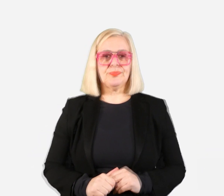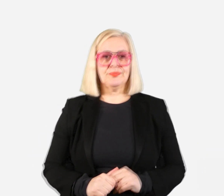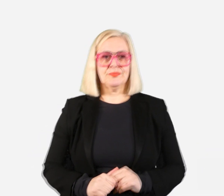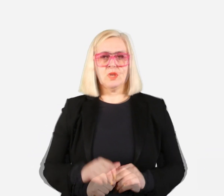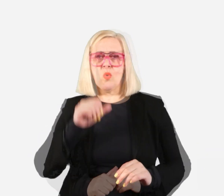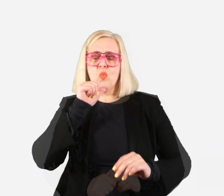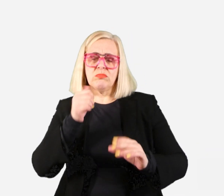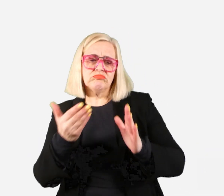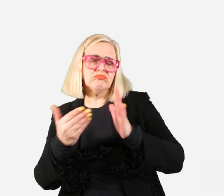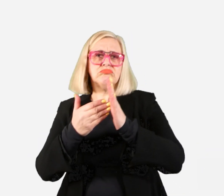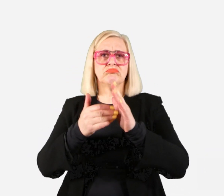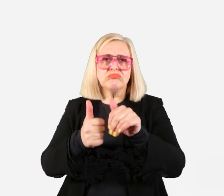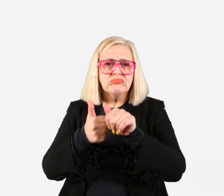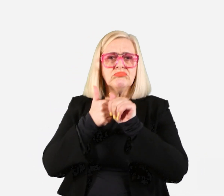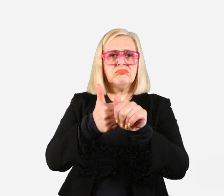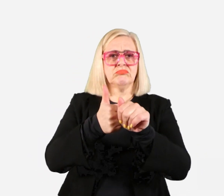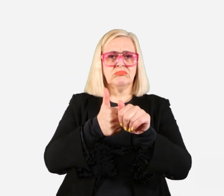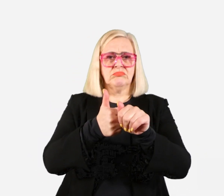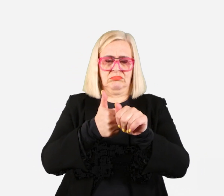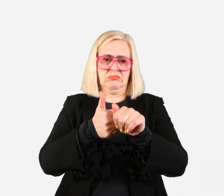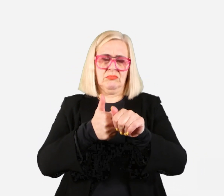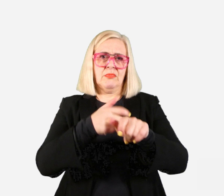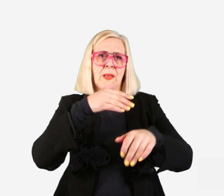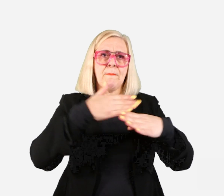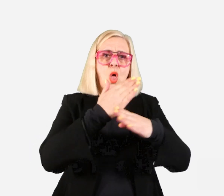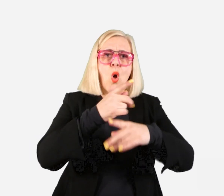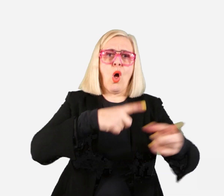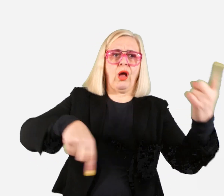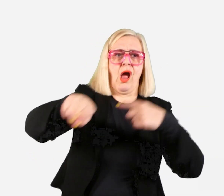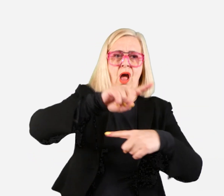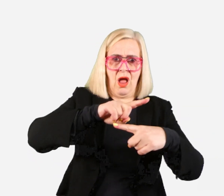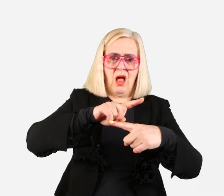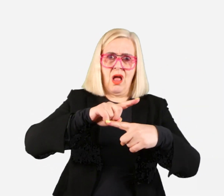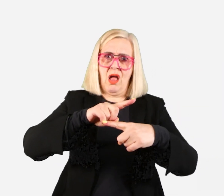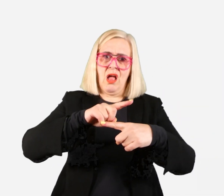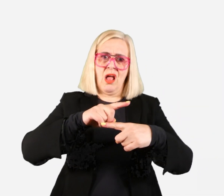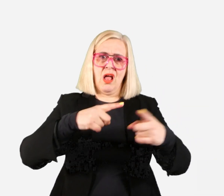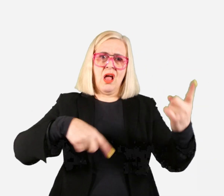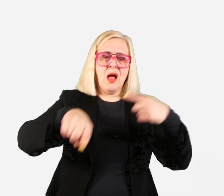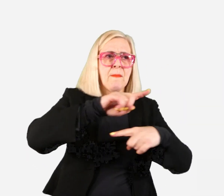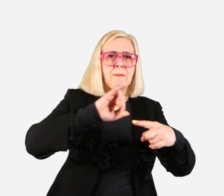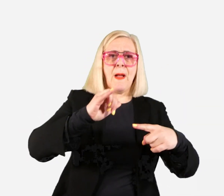Mae cymorth ychwanegol ar gael i gyflogwyr sydd wedi ymrwymo i greu cyfleoedd